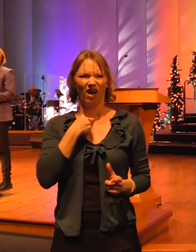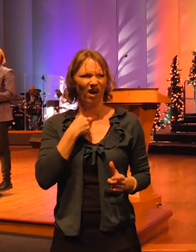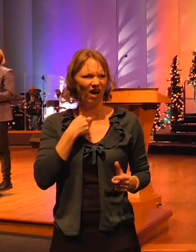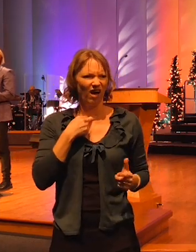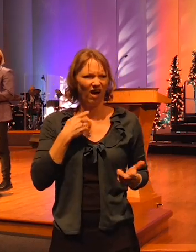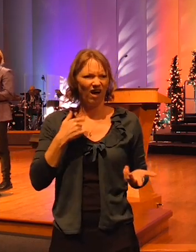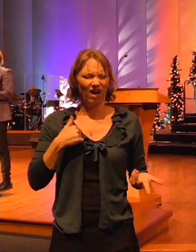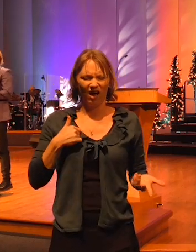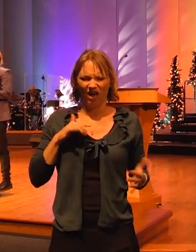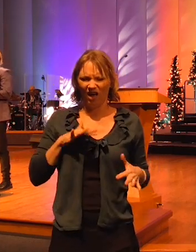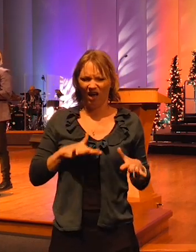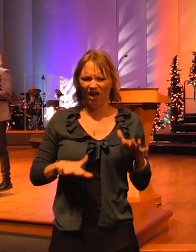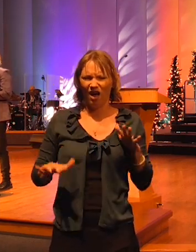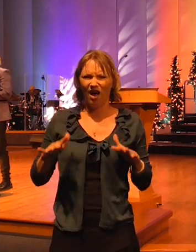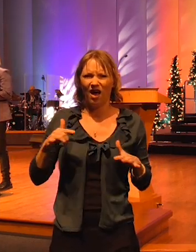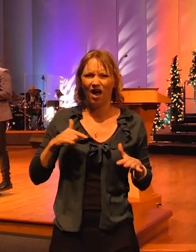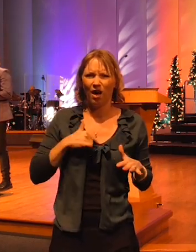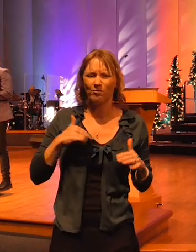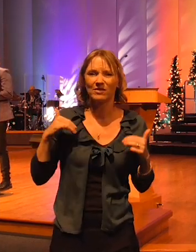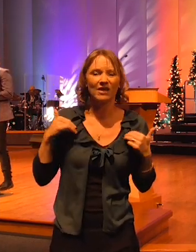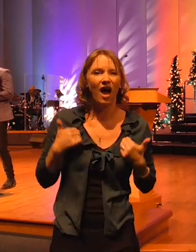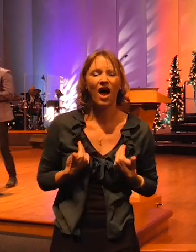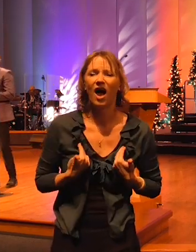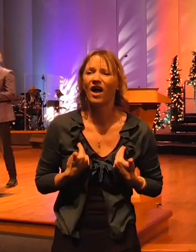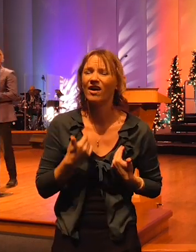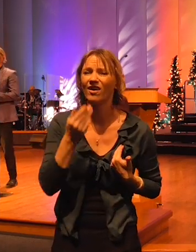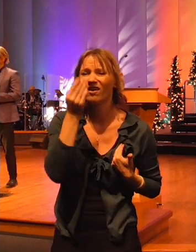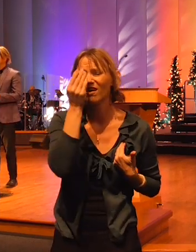cansado, estoy